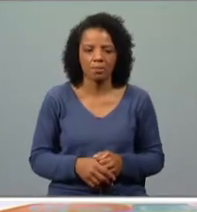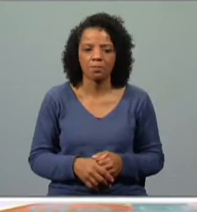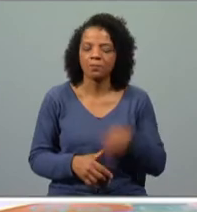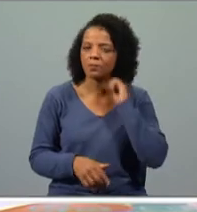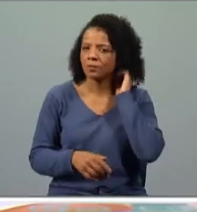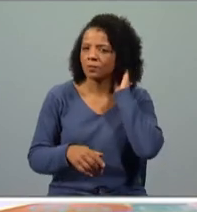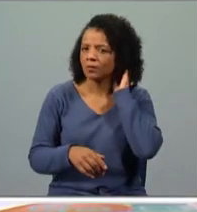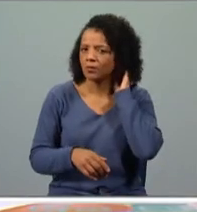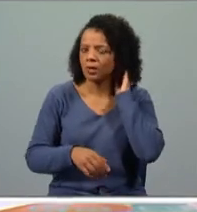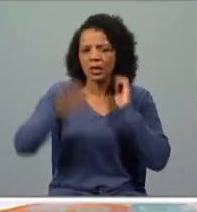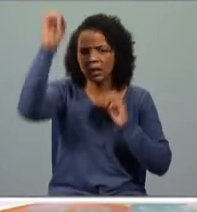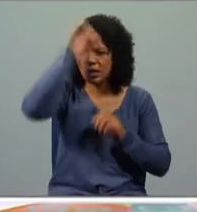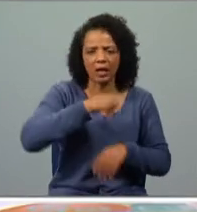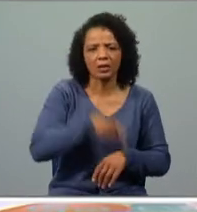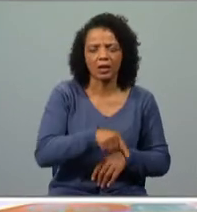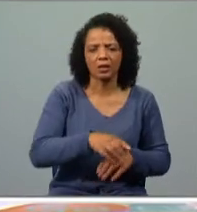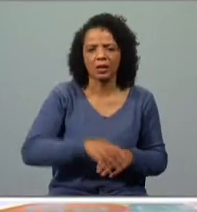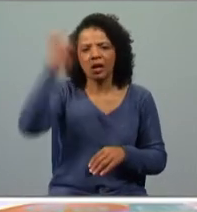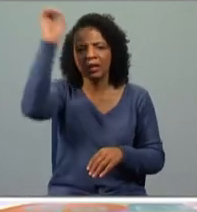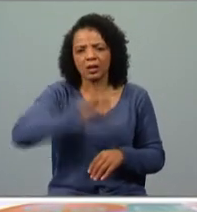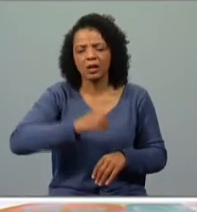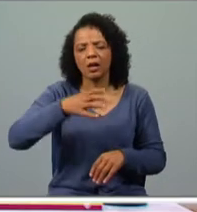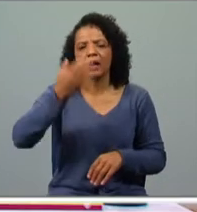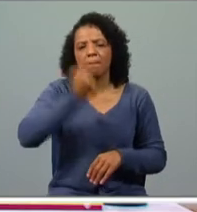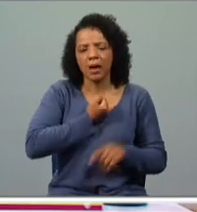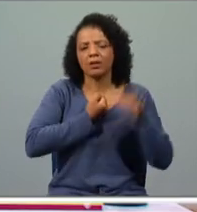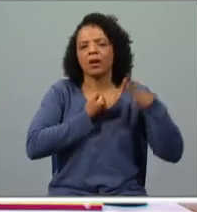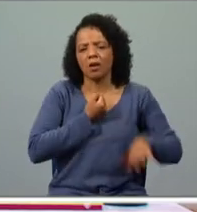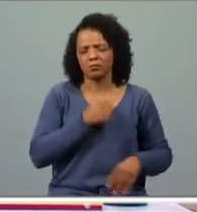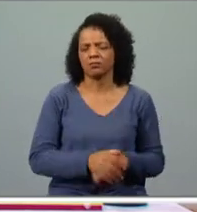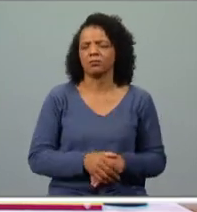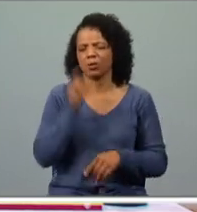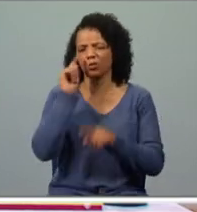Ninguém está aqui Ninguém quer me matar e os irmãos acharam essa conversa muito 沒有人在這裡沒有人想殺我兄弟們發現這次談話很